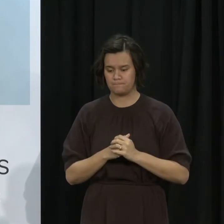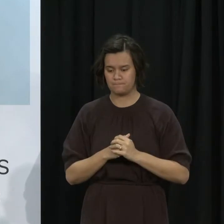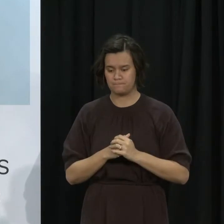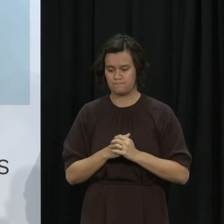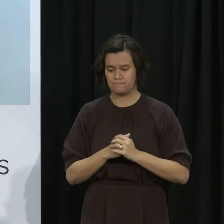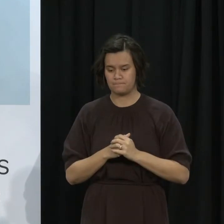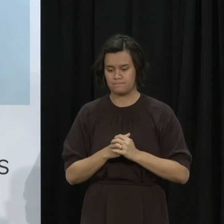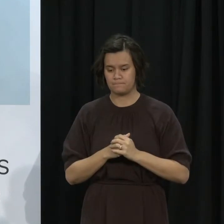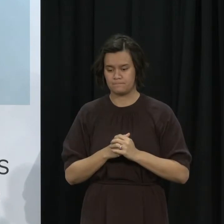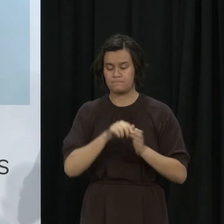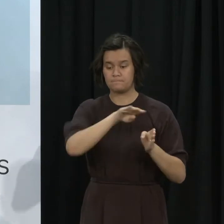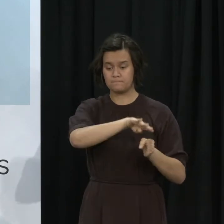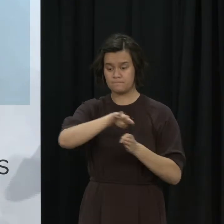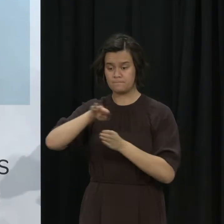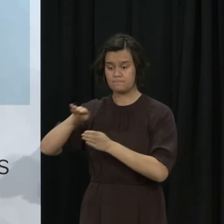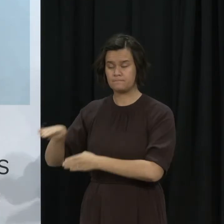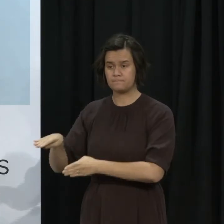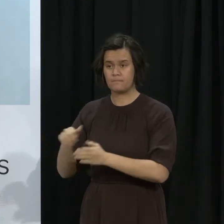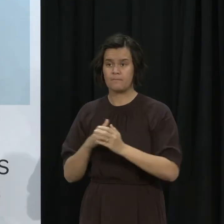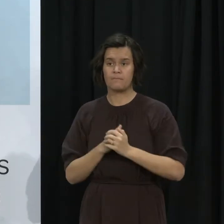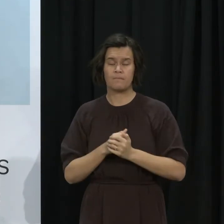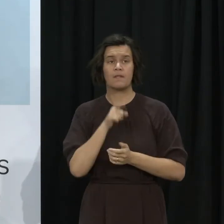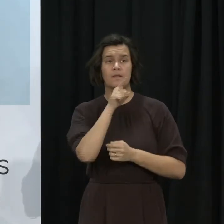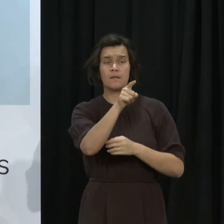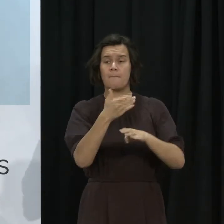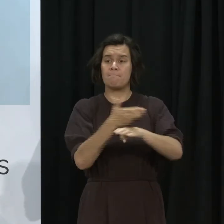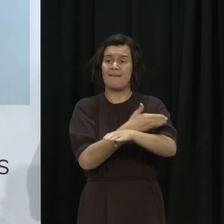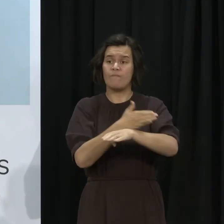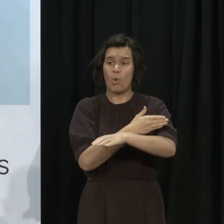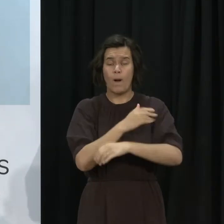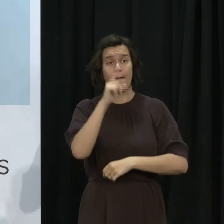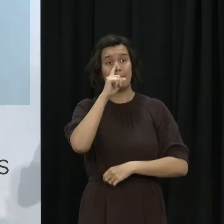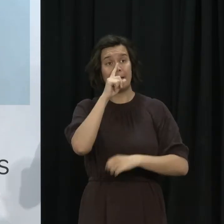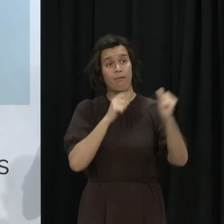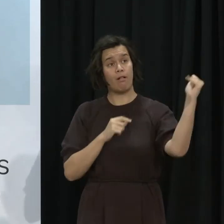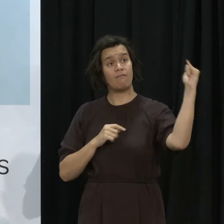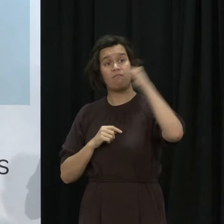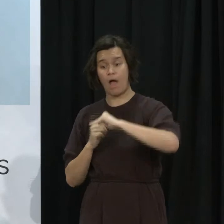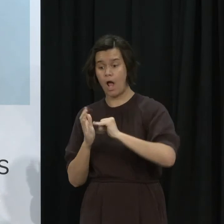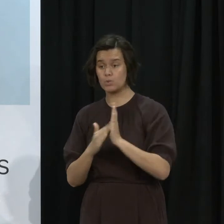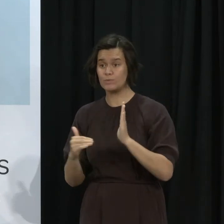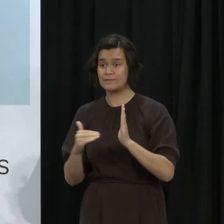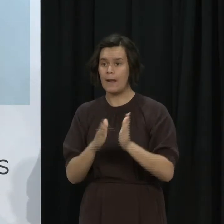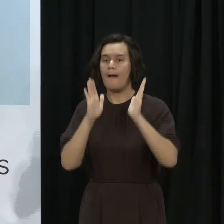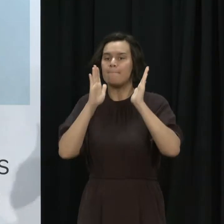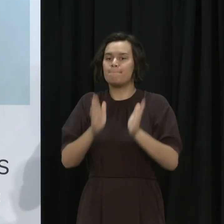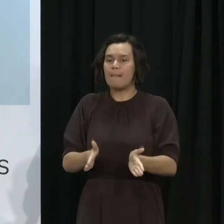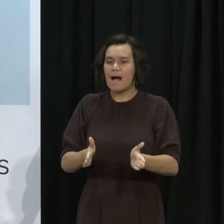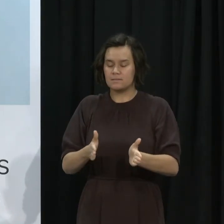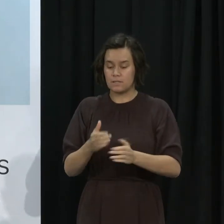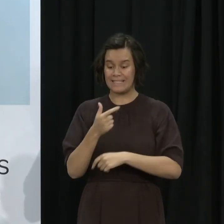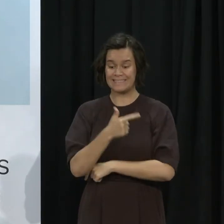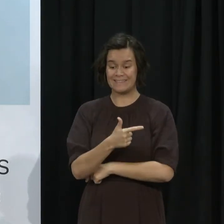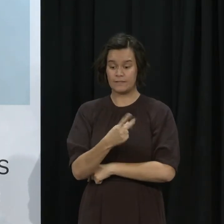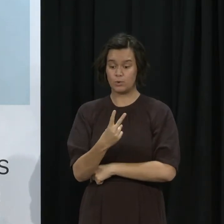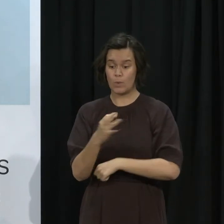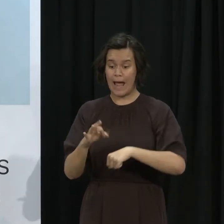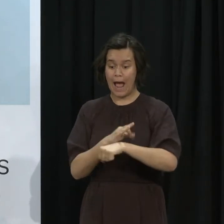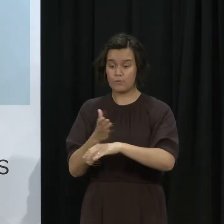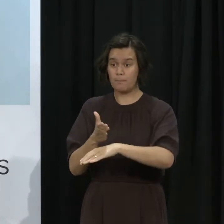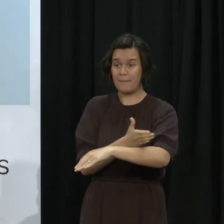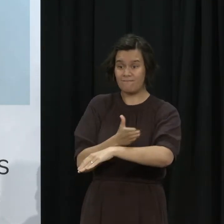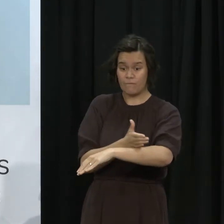nui rawa te tupono i tenei wa.